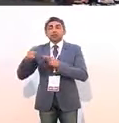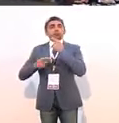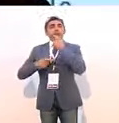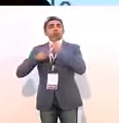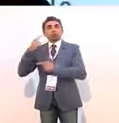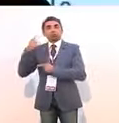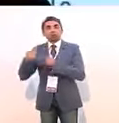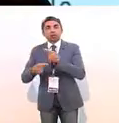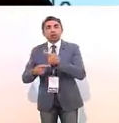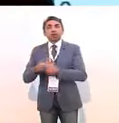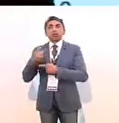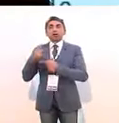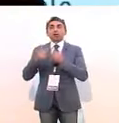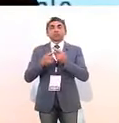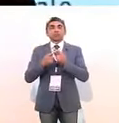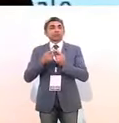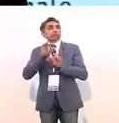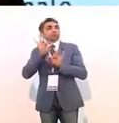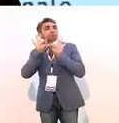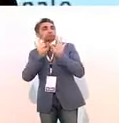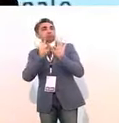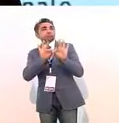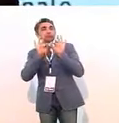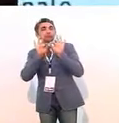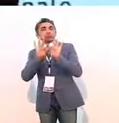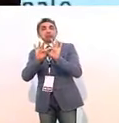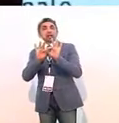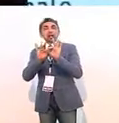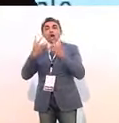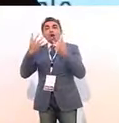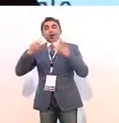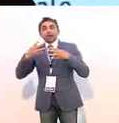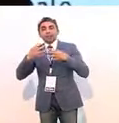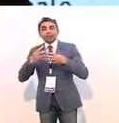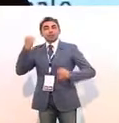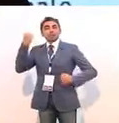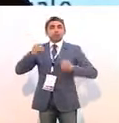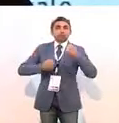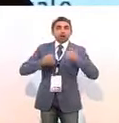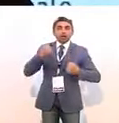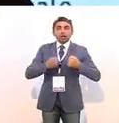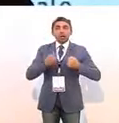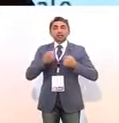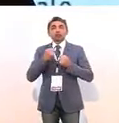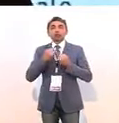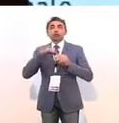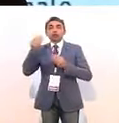continuano a insultarci e organizzare i presidi di protesta per metterli su internet, non